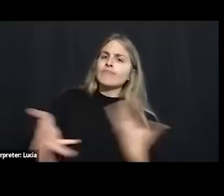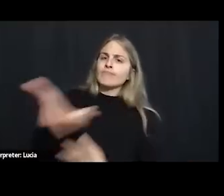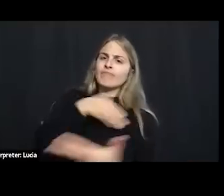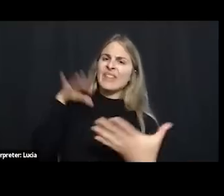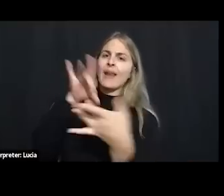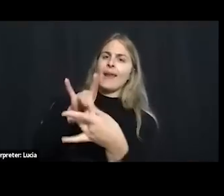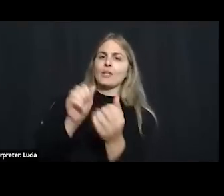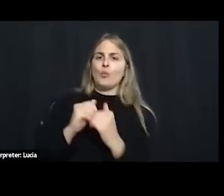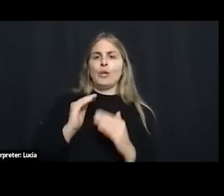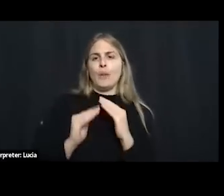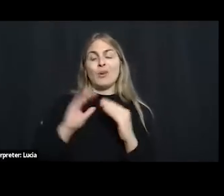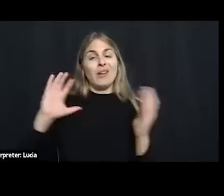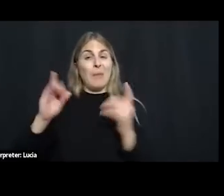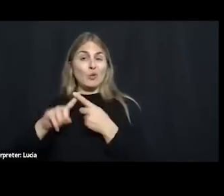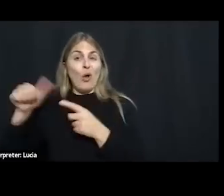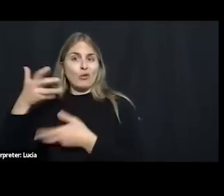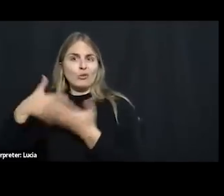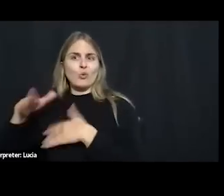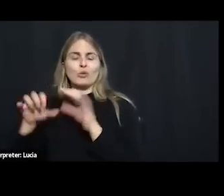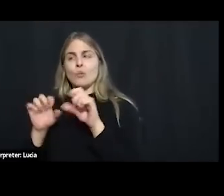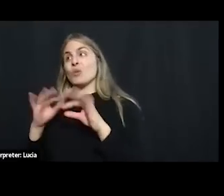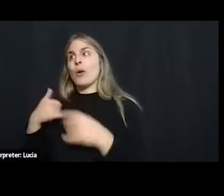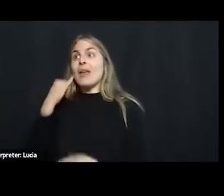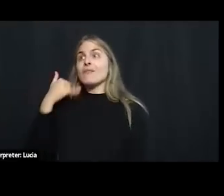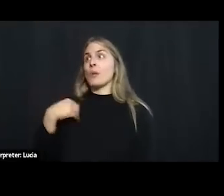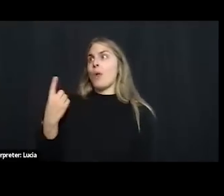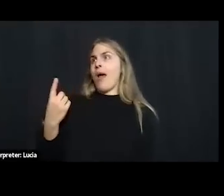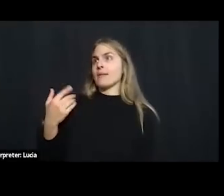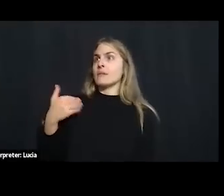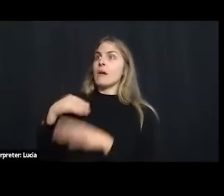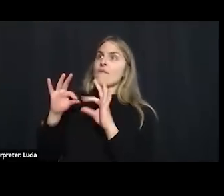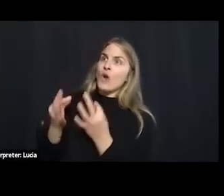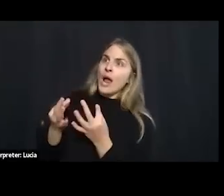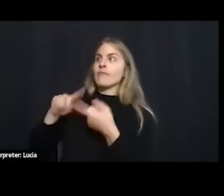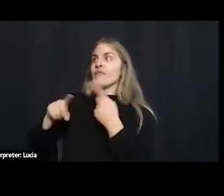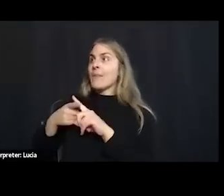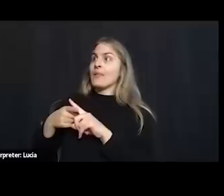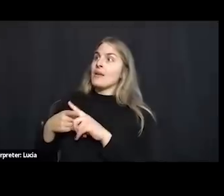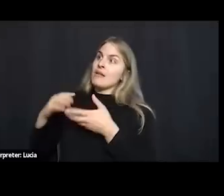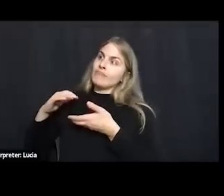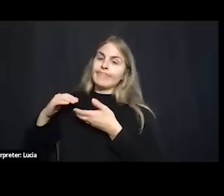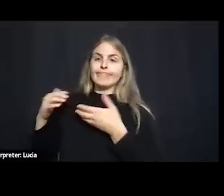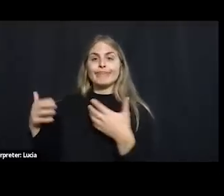Tener amigos, tener miembros de la familia, tener una pareja romántica, todo eso era importante para el sentido de comunidad,